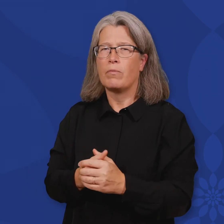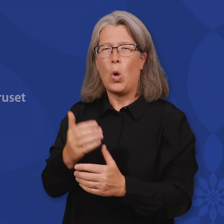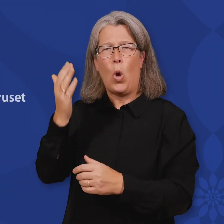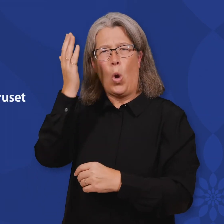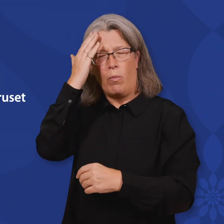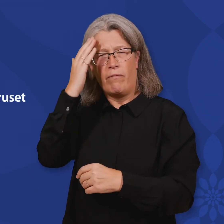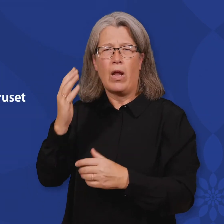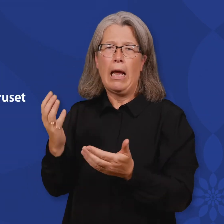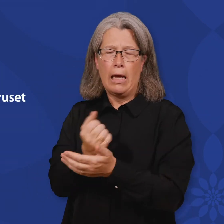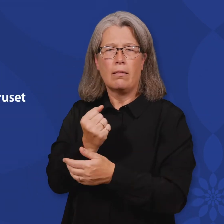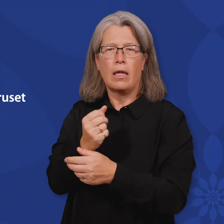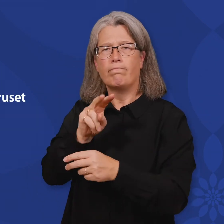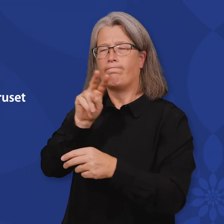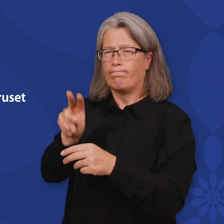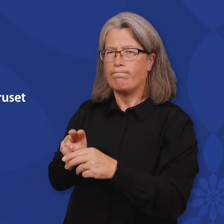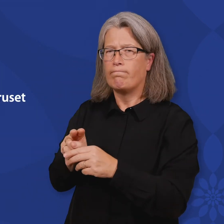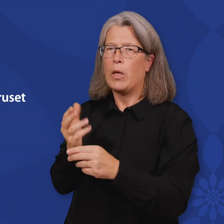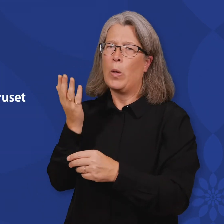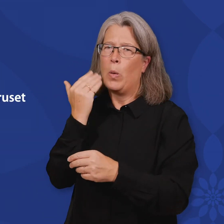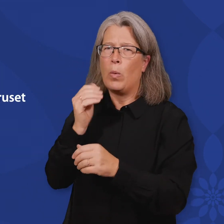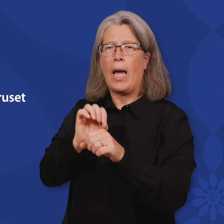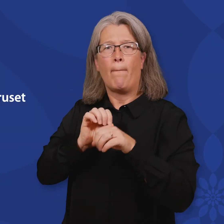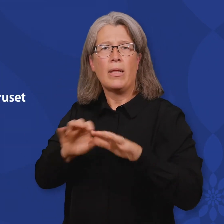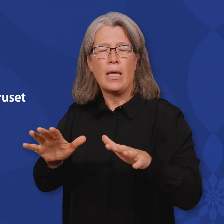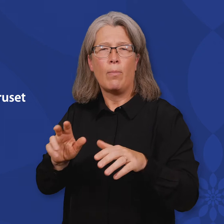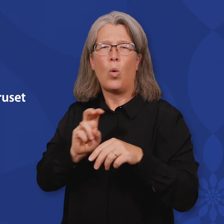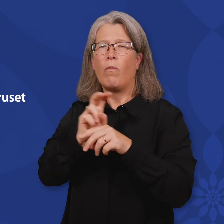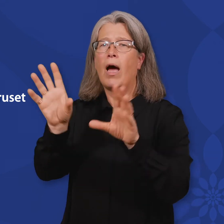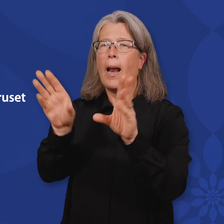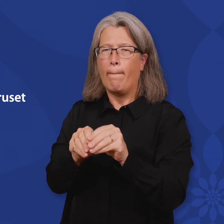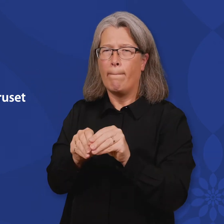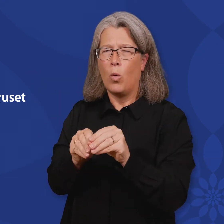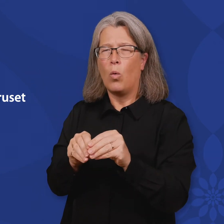Uppgifterna framgår av den nyaste uppföljningsrapporten finns -